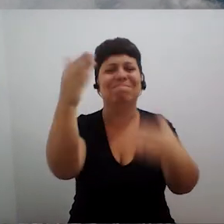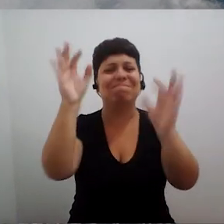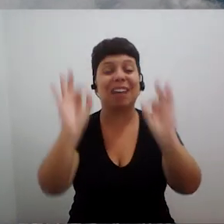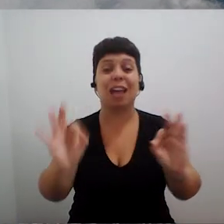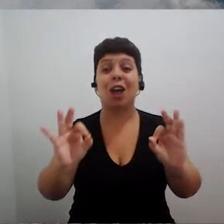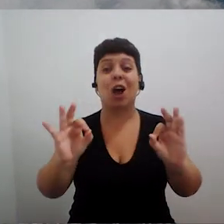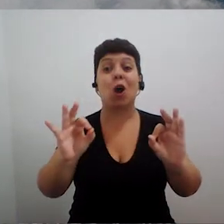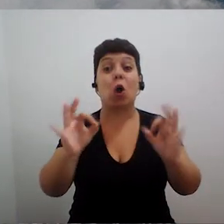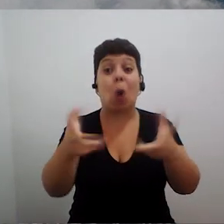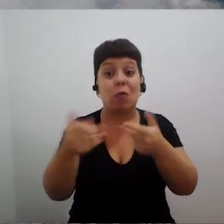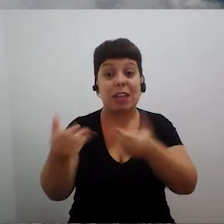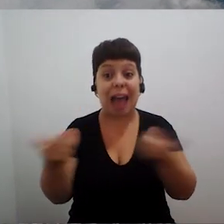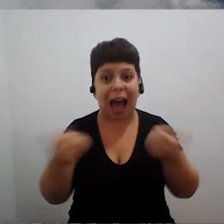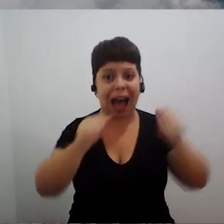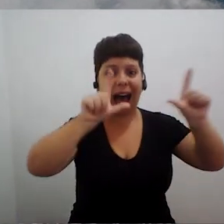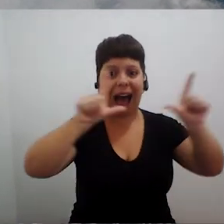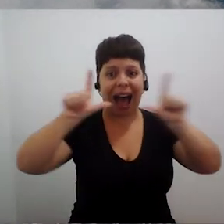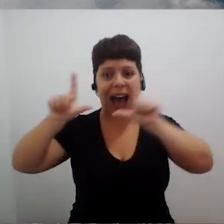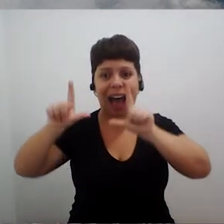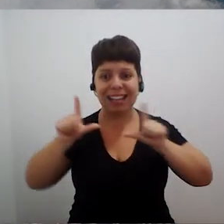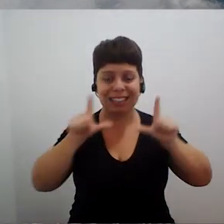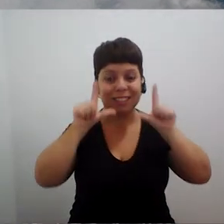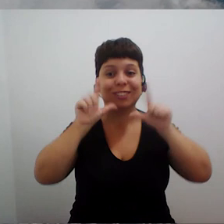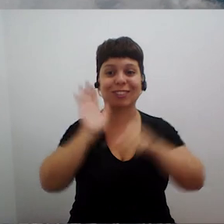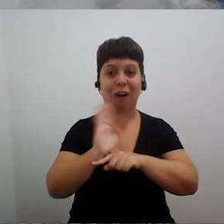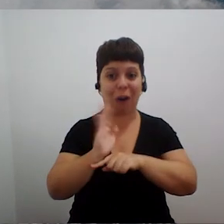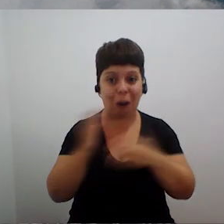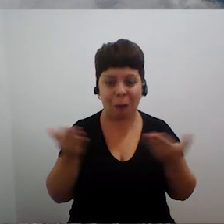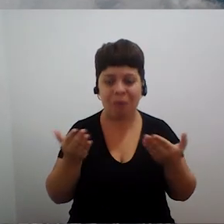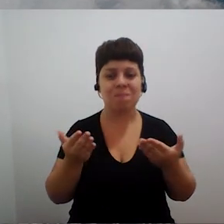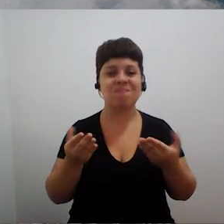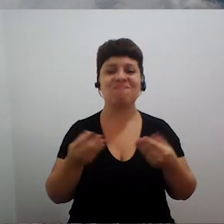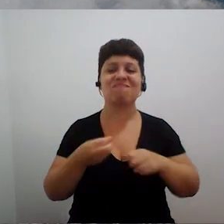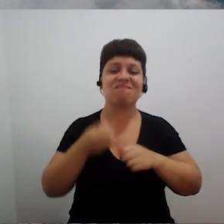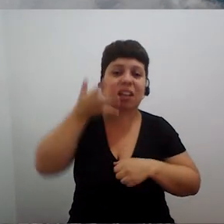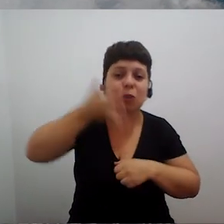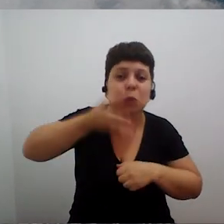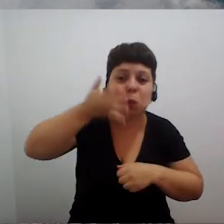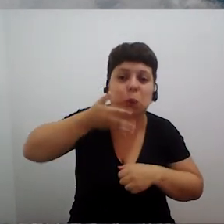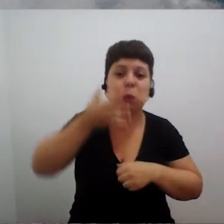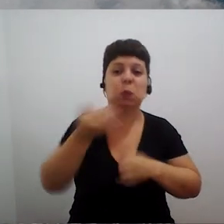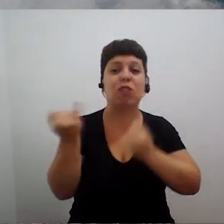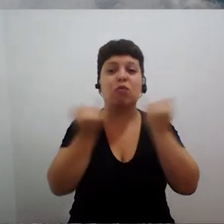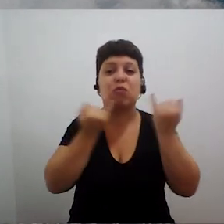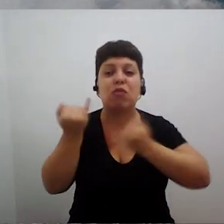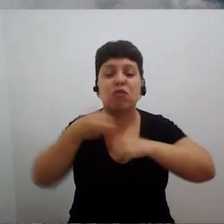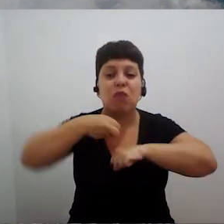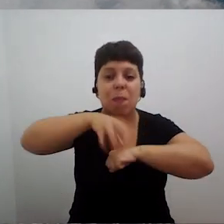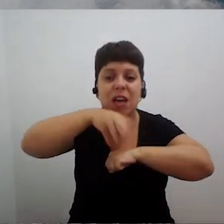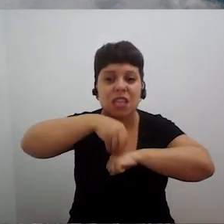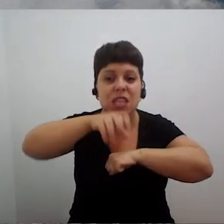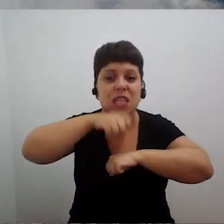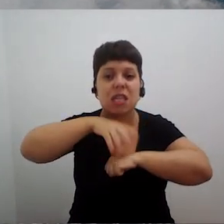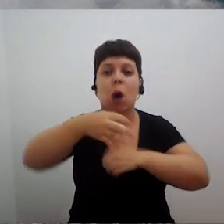todos os nossos convidados que nos brindaram aqui um inspirações informações e visões sobre esse tema